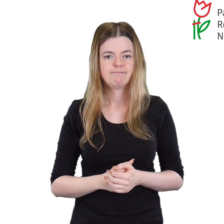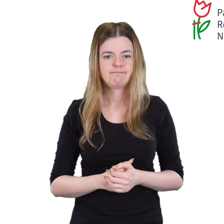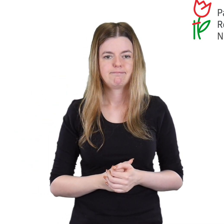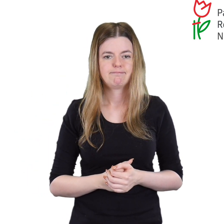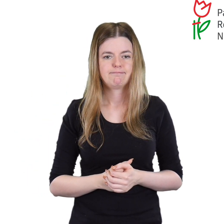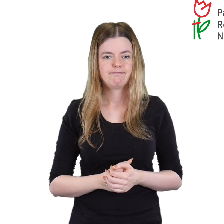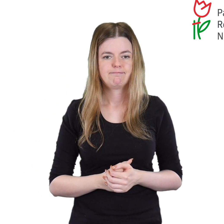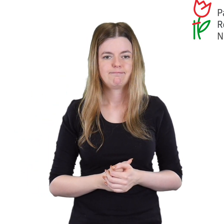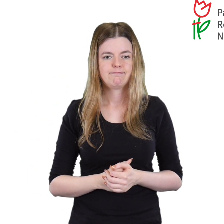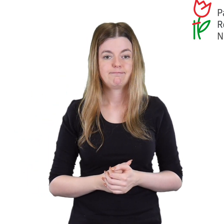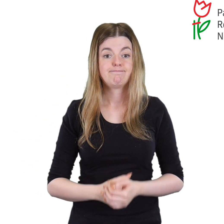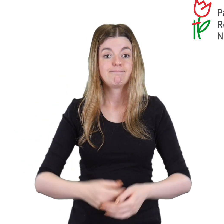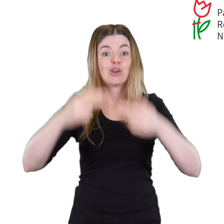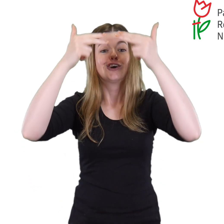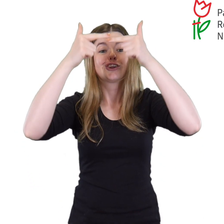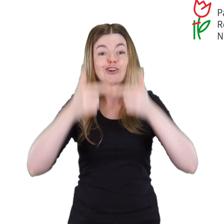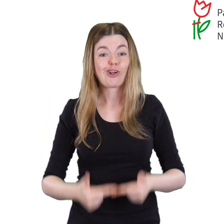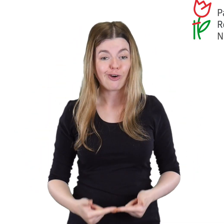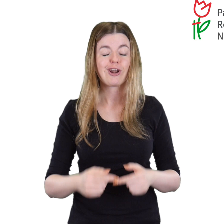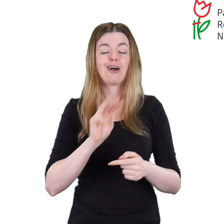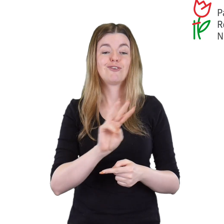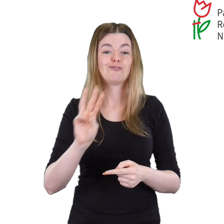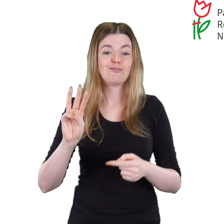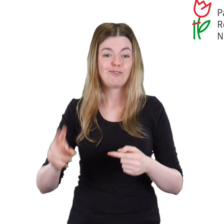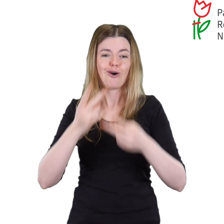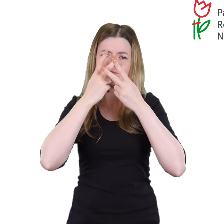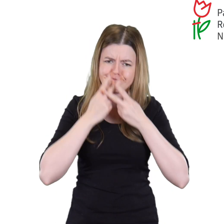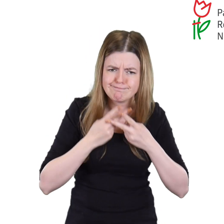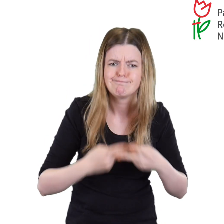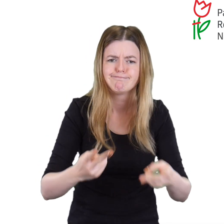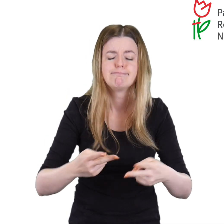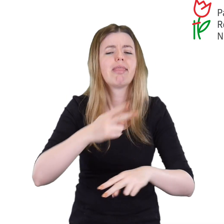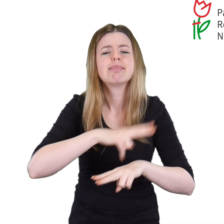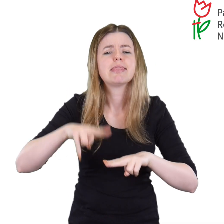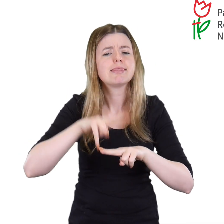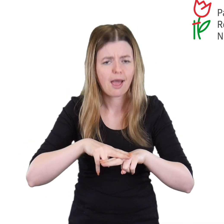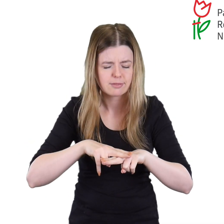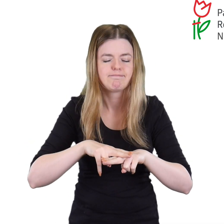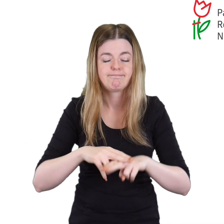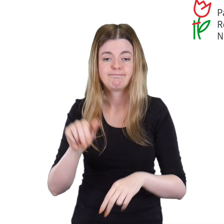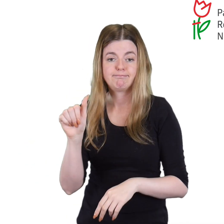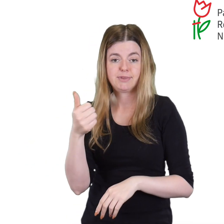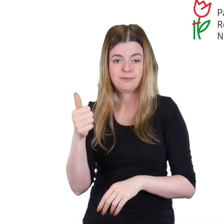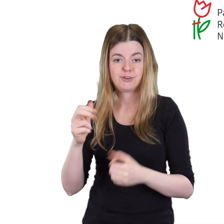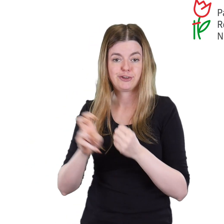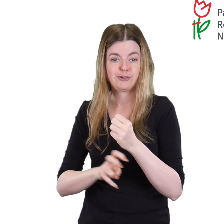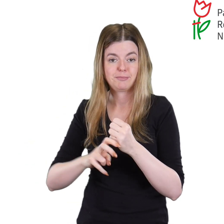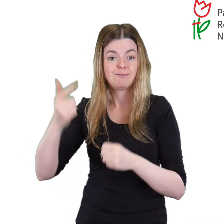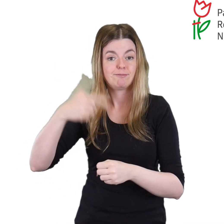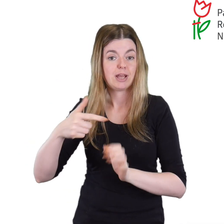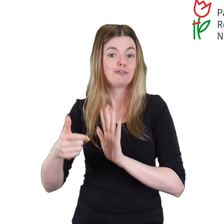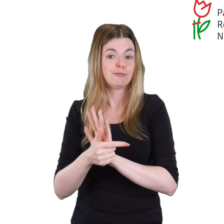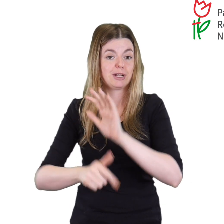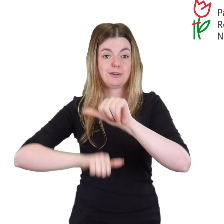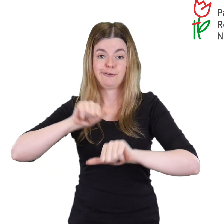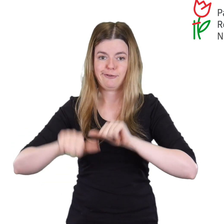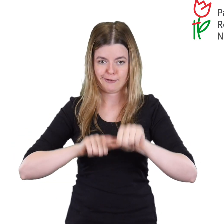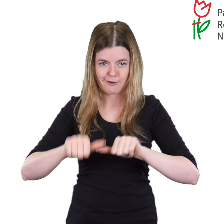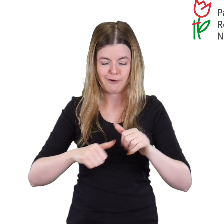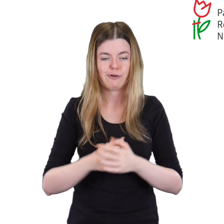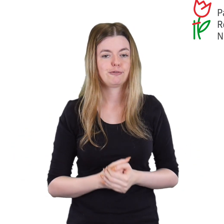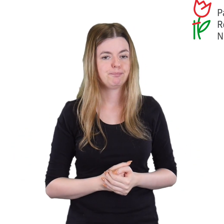Data publikacji strony internetowej: 2017-08-01